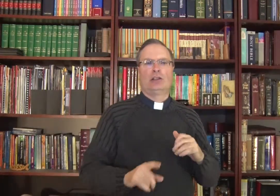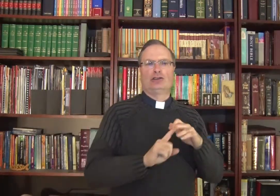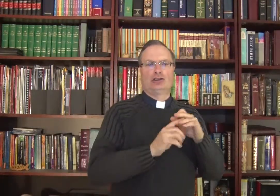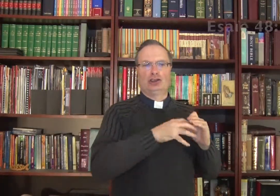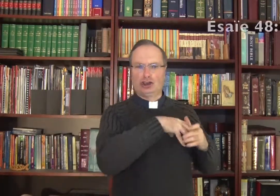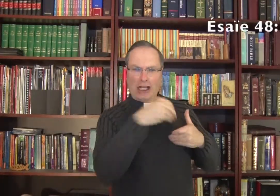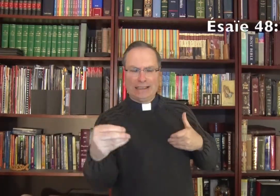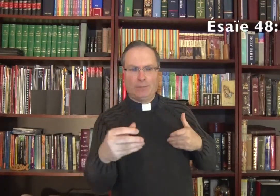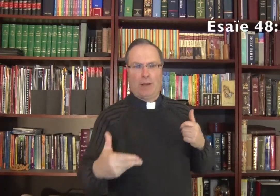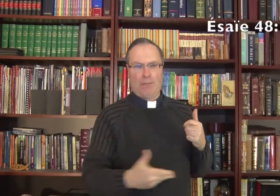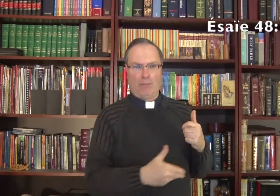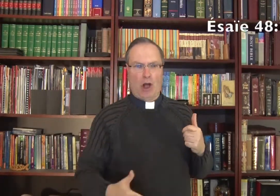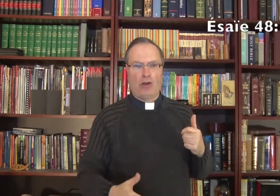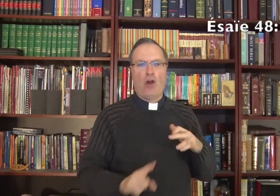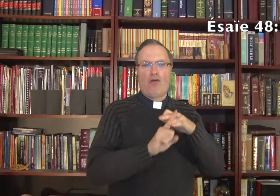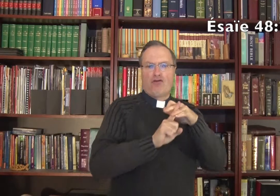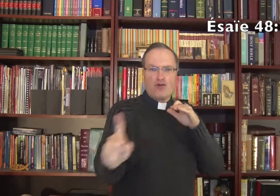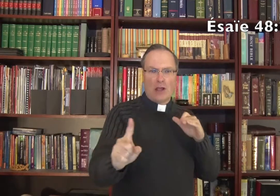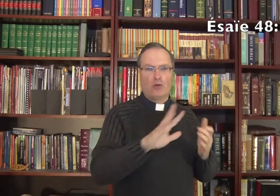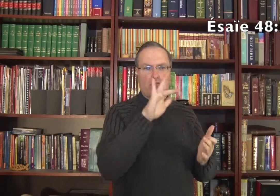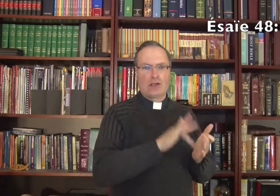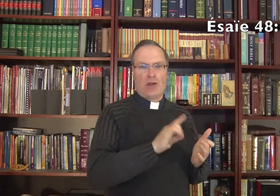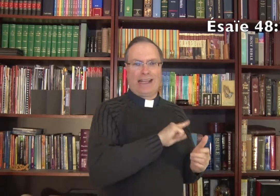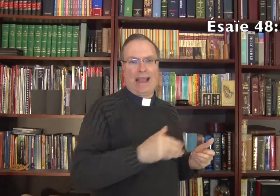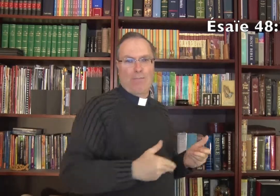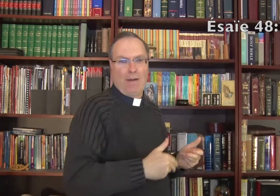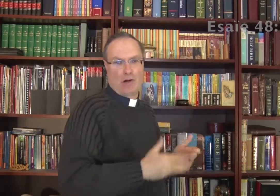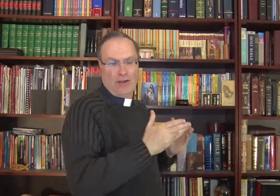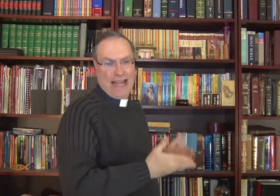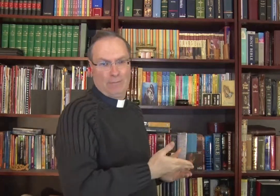«Sortez de Babylone, fuyez du milieu des Babyloniens!